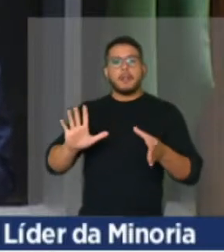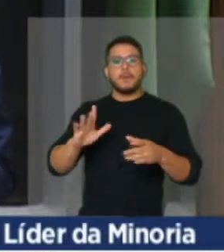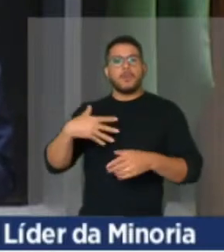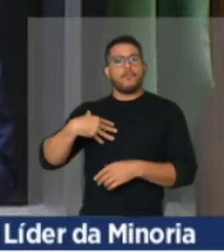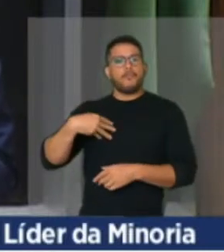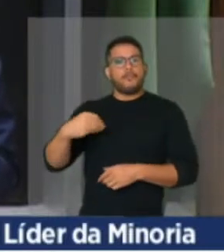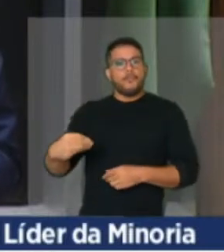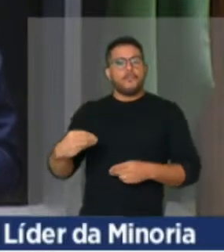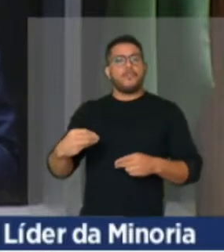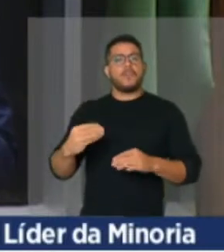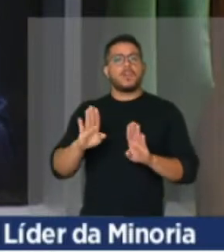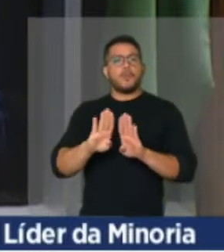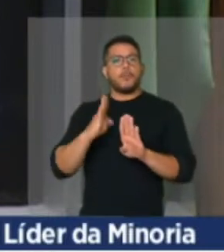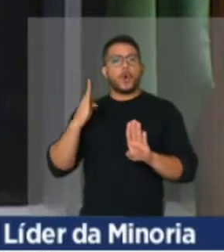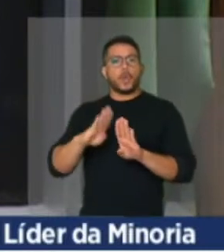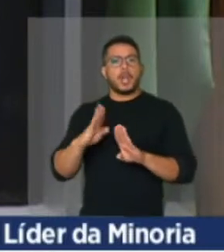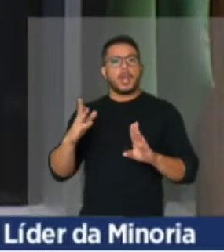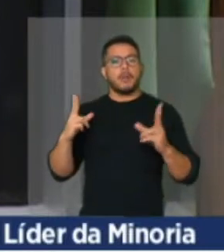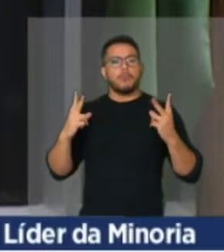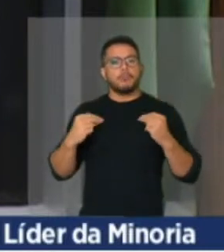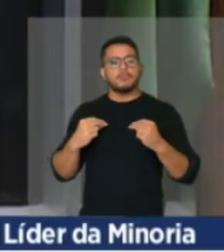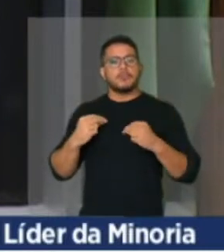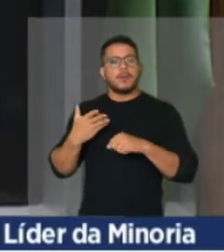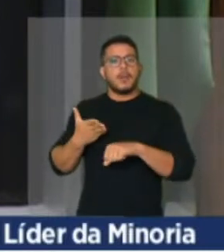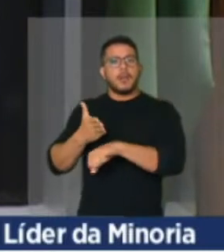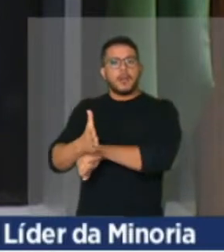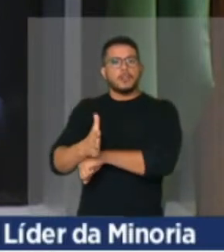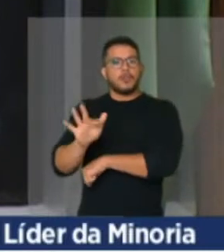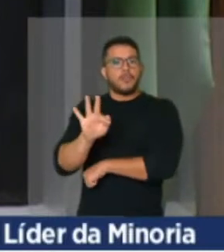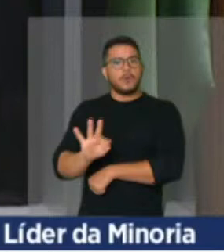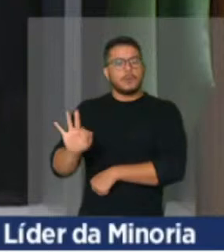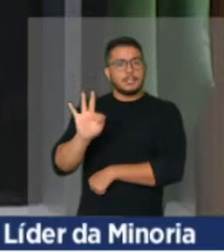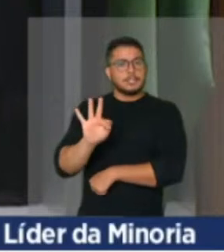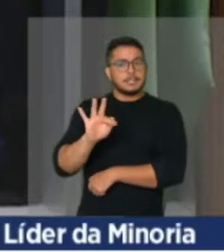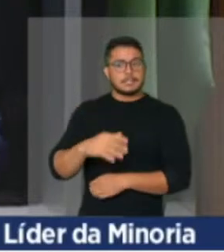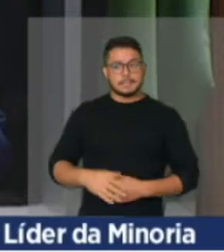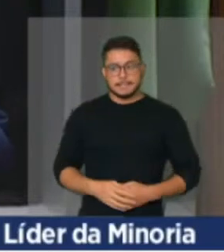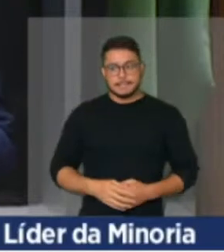". FECHA ASPAS. ENTÃO É ... CARACTERIZADA A PERSONALIDADE DO MINISTRO, A GENTE PRECISA OLHAR A SUA CONDUTA POLÍTICA.